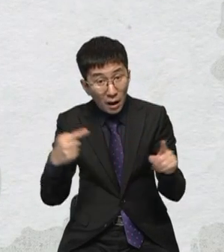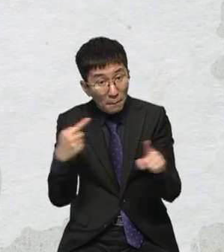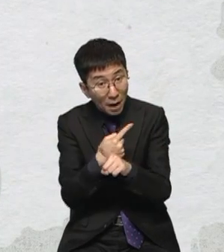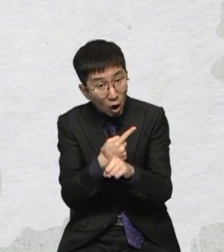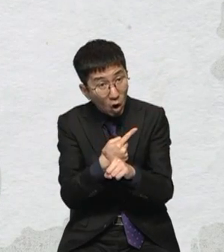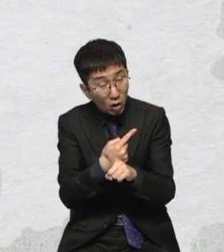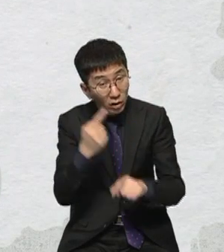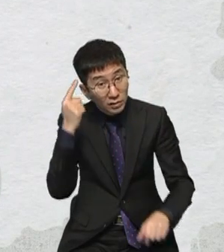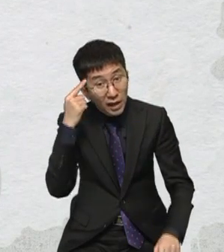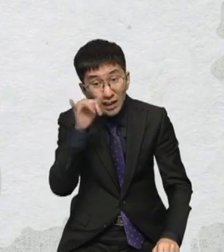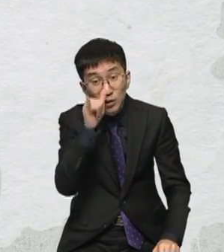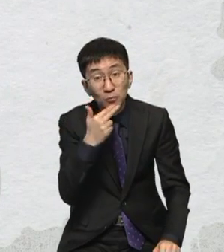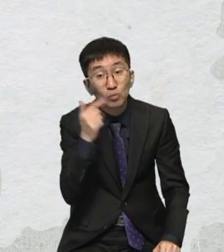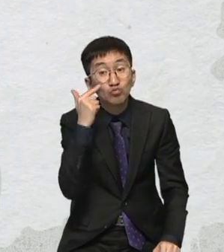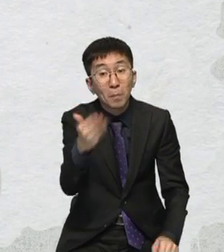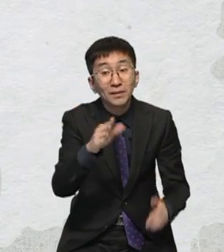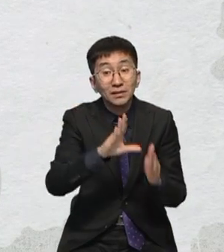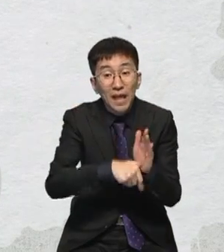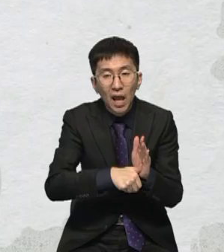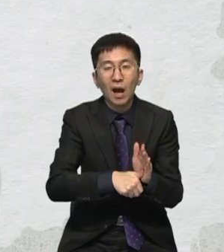생각이 들었다는 사람도 8.5%에 불과했습니다.